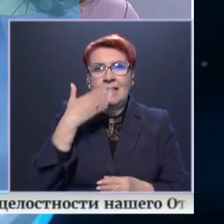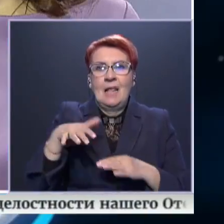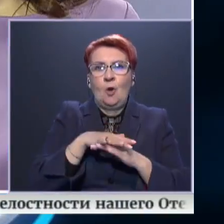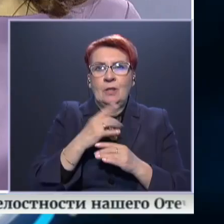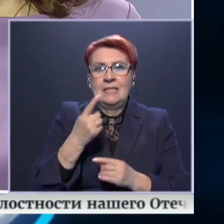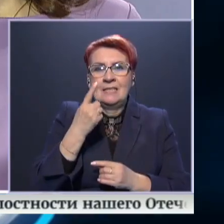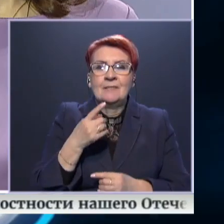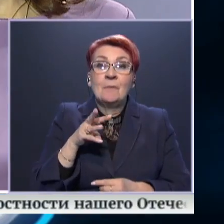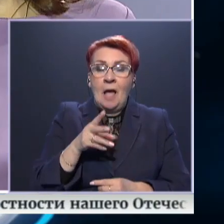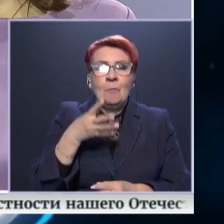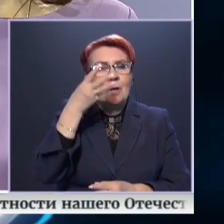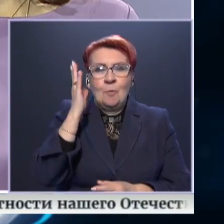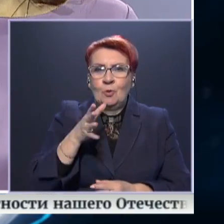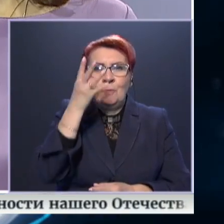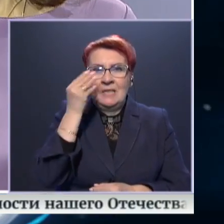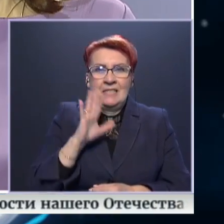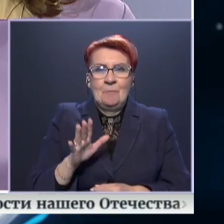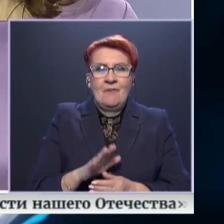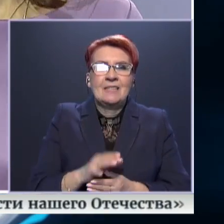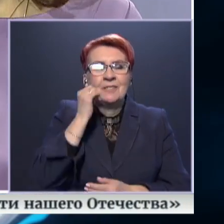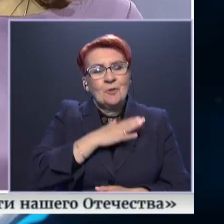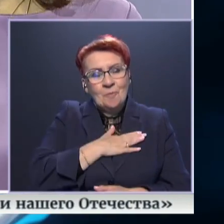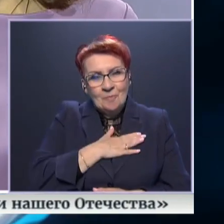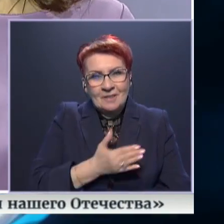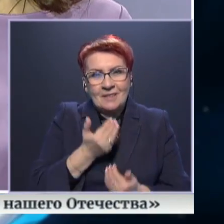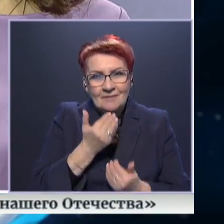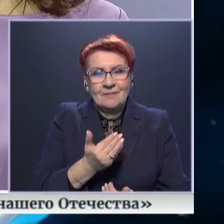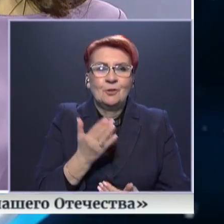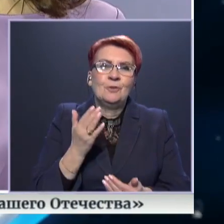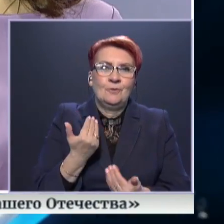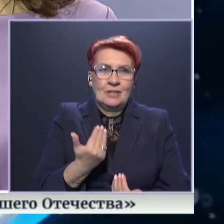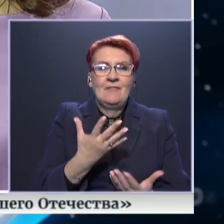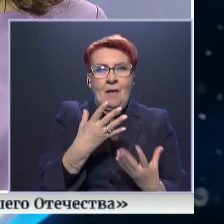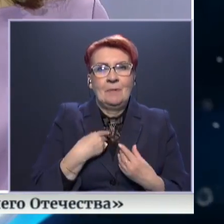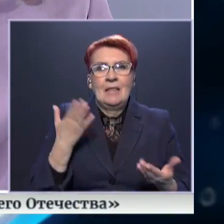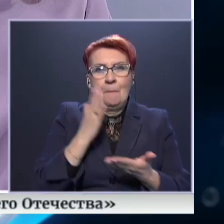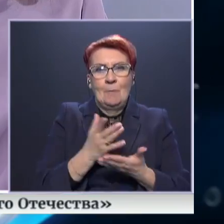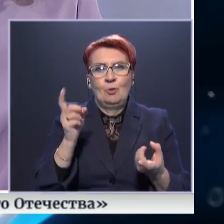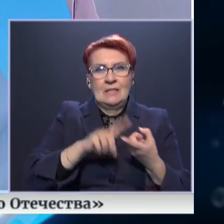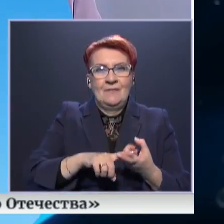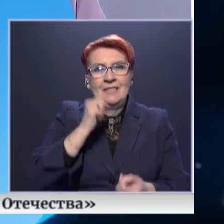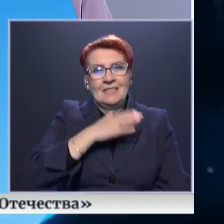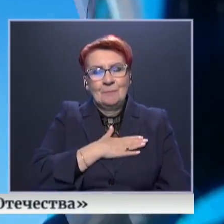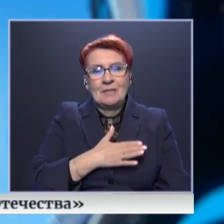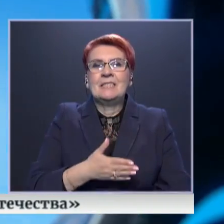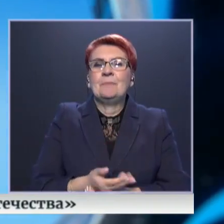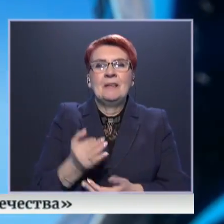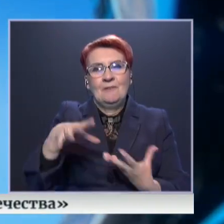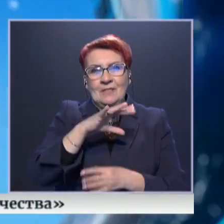об основе этого единства Александра я вас благодарю что вышли спасибо большое еще раз с праздником С праздником